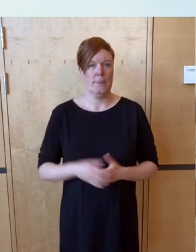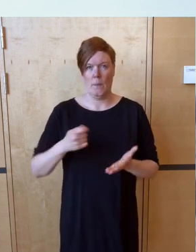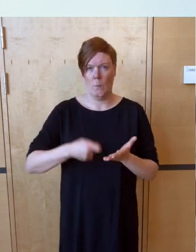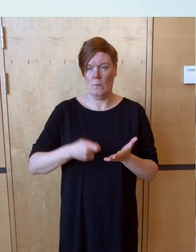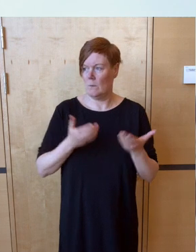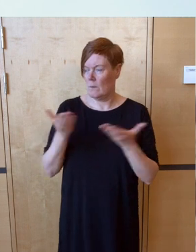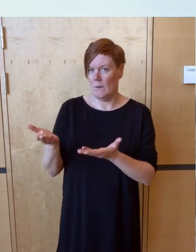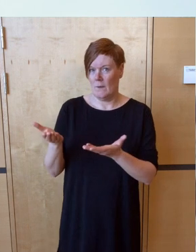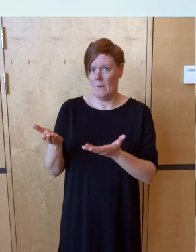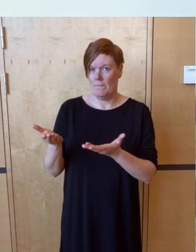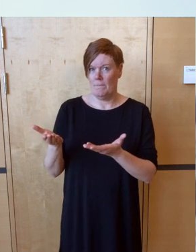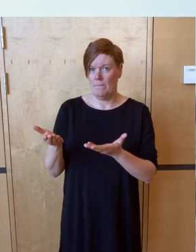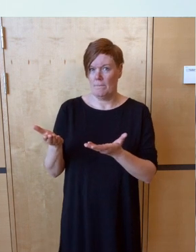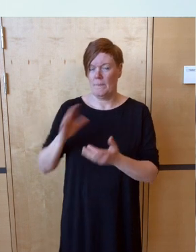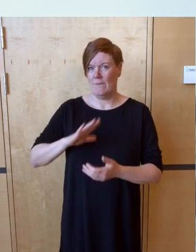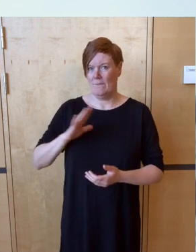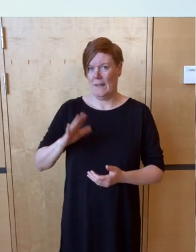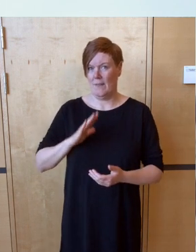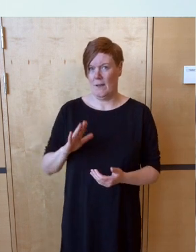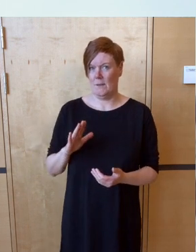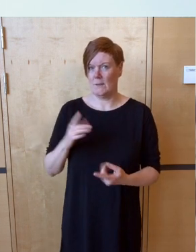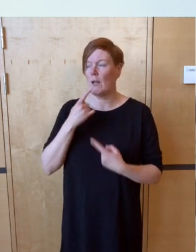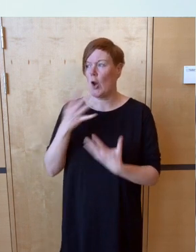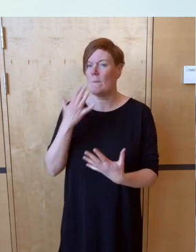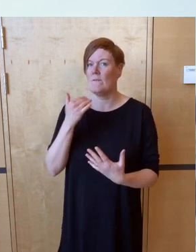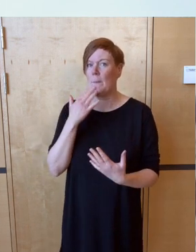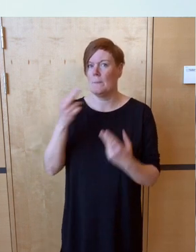Så att de som lyssnar och ser vet vem det är som pratar Vart bor Thomas Lundström vadå